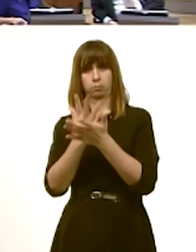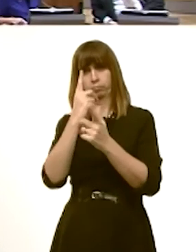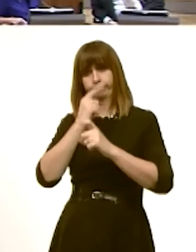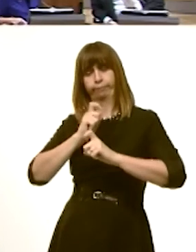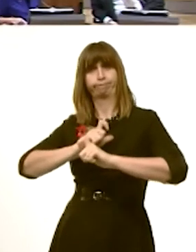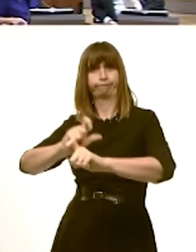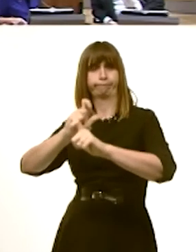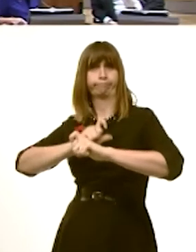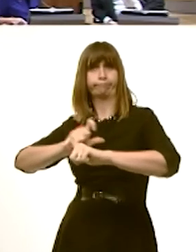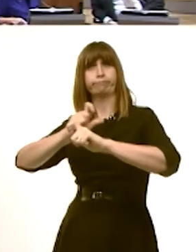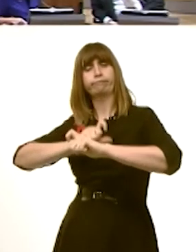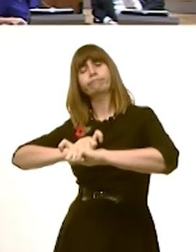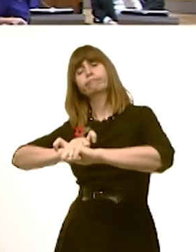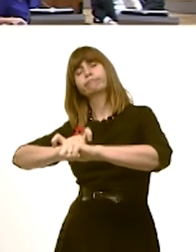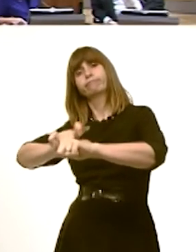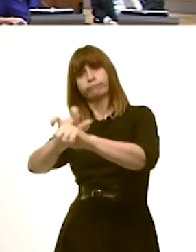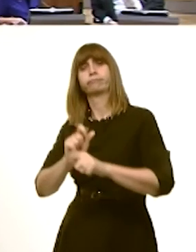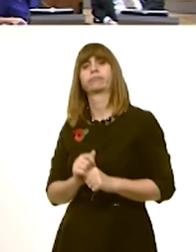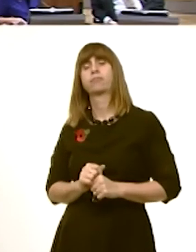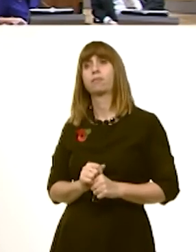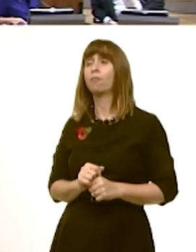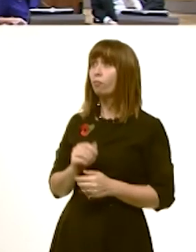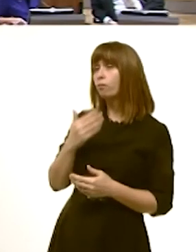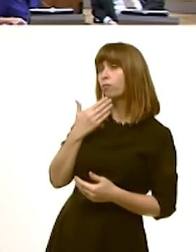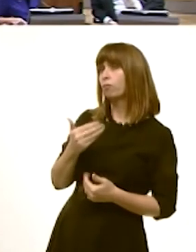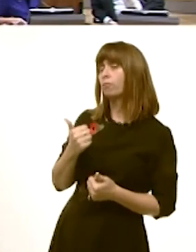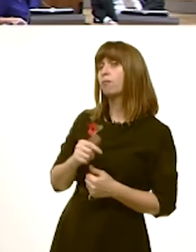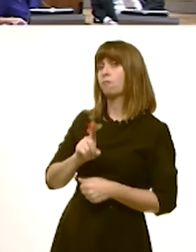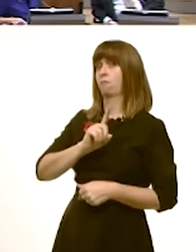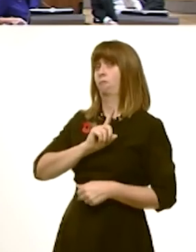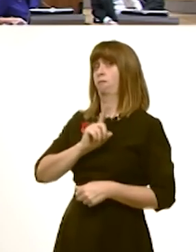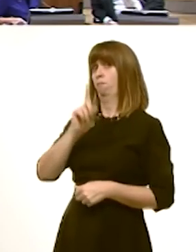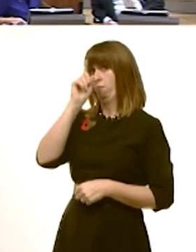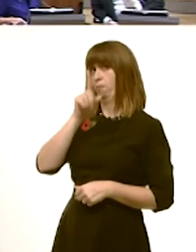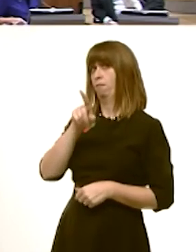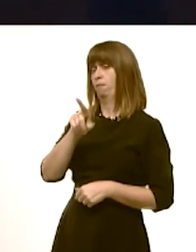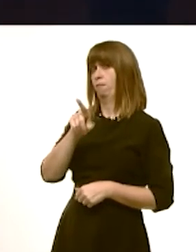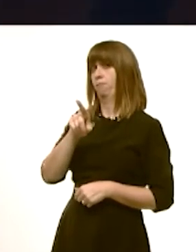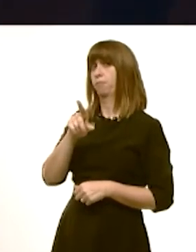Maeín siwr eich bod chiín cofio mai un oír rhesymau a roddwyd am fesurau arbennig ar